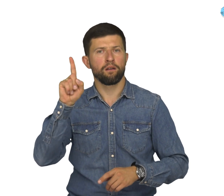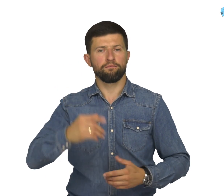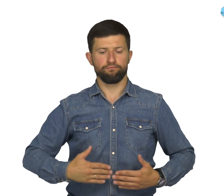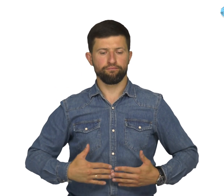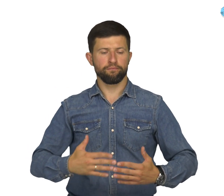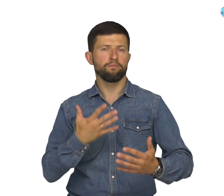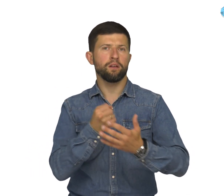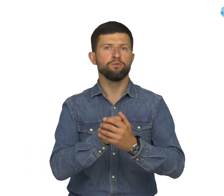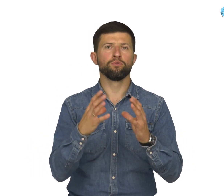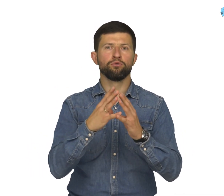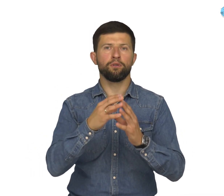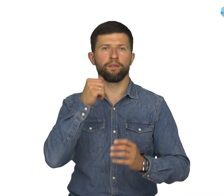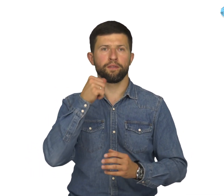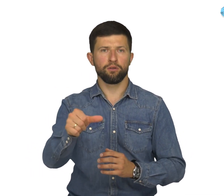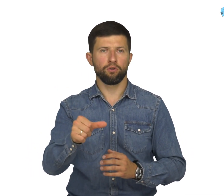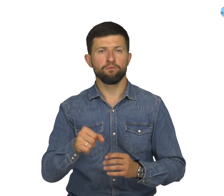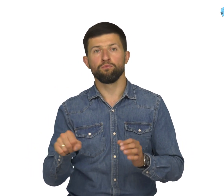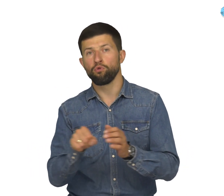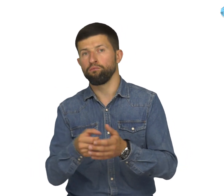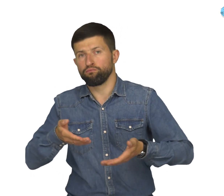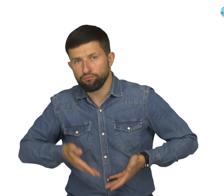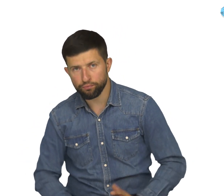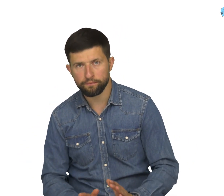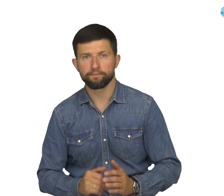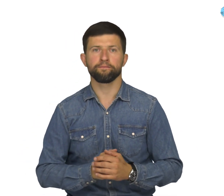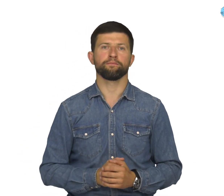nie później niż od 10 tygodnia ciąży do dnia porodu.